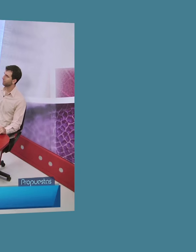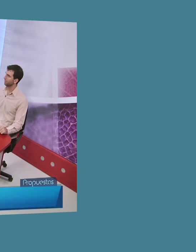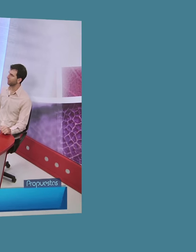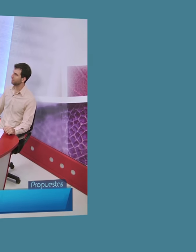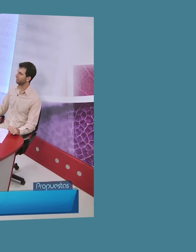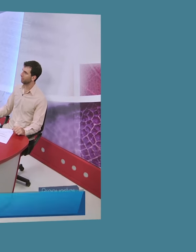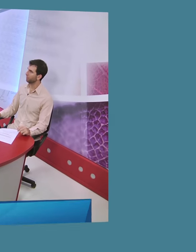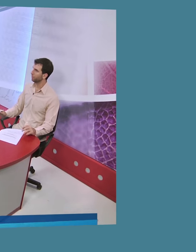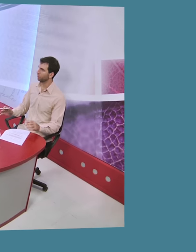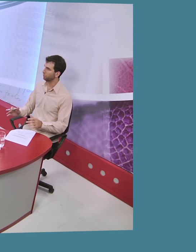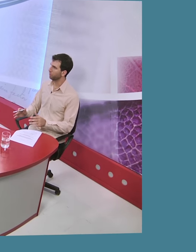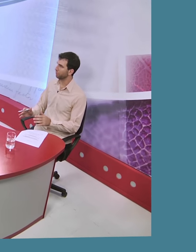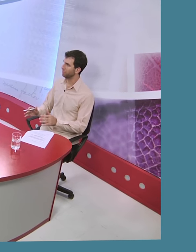Es decir que los números no mienten,